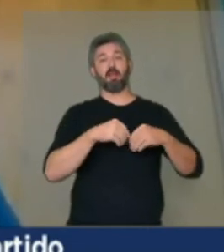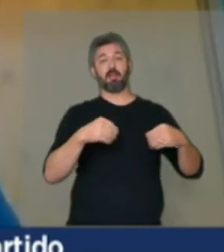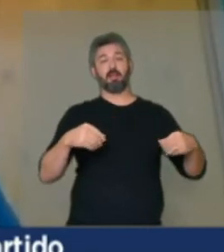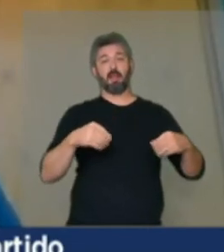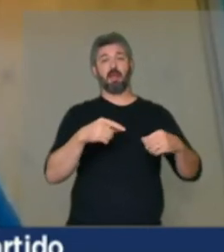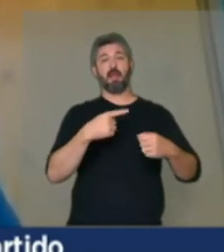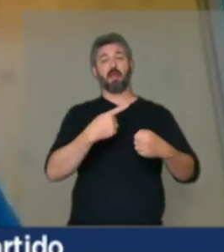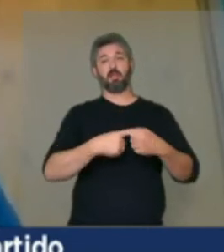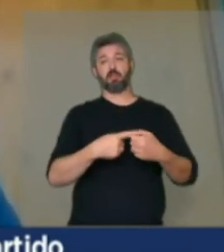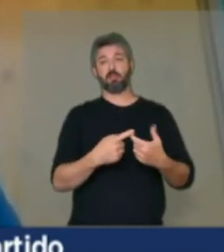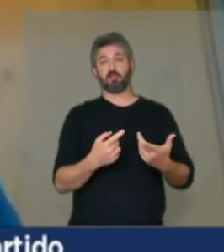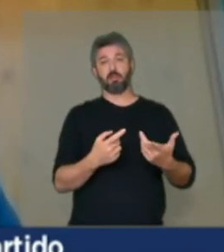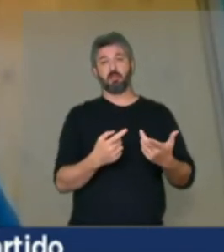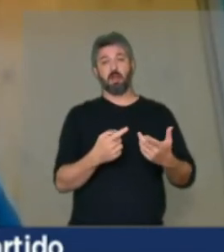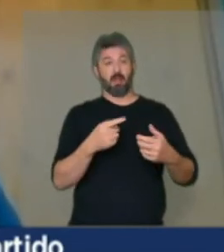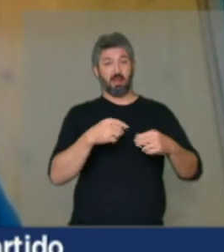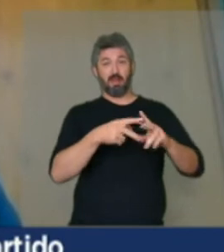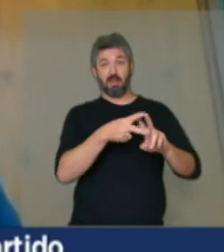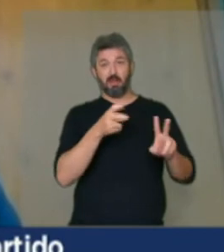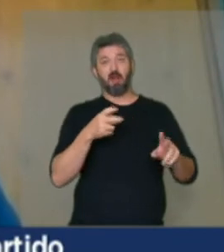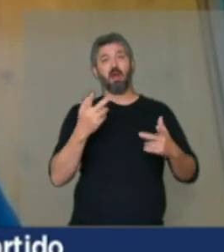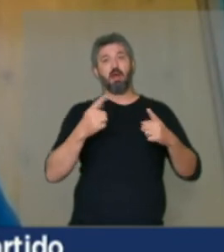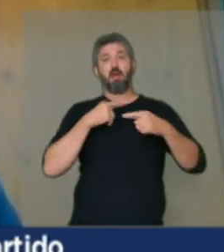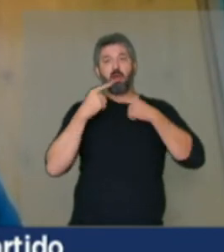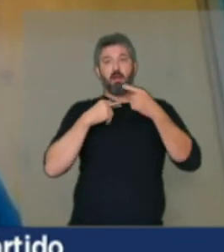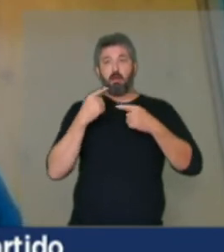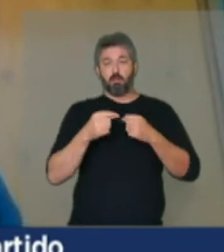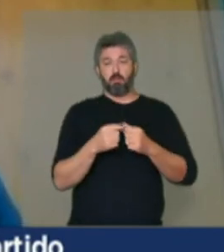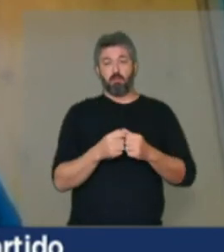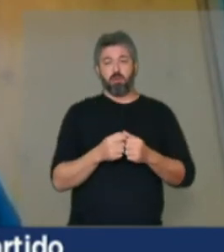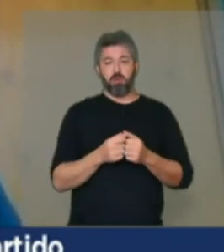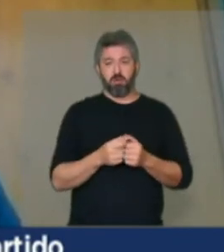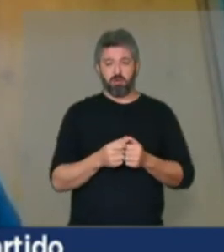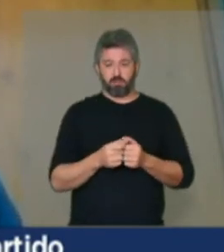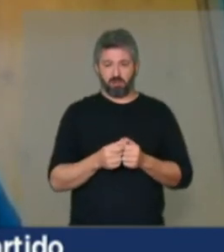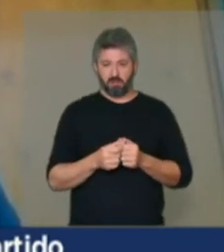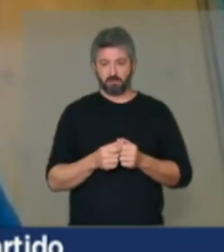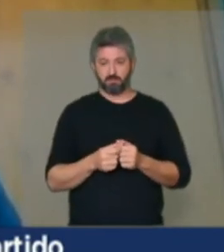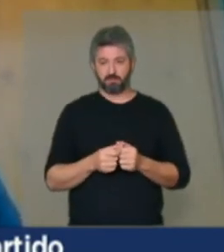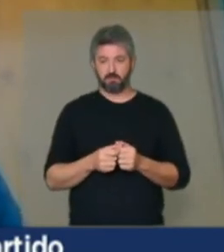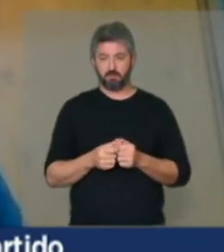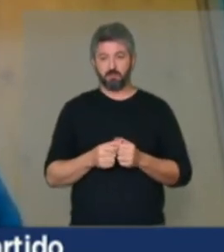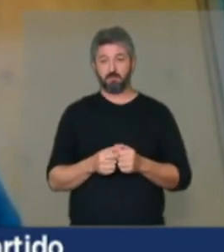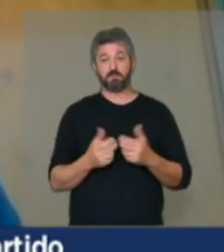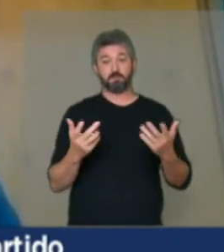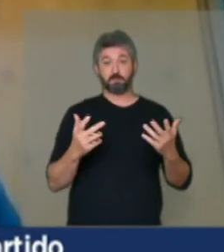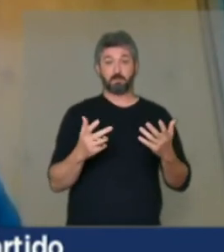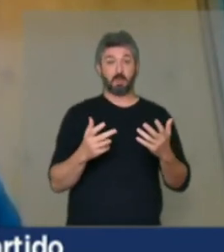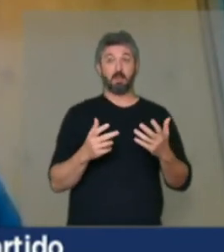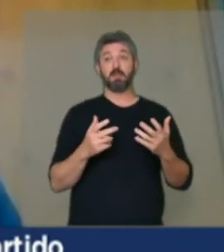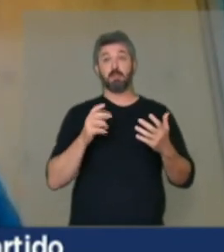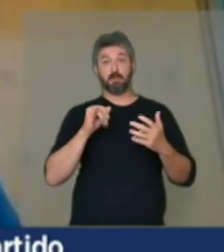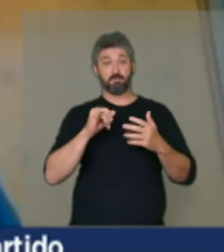QUESTÃO. A QUESTÃO NÃO ERA NEM O MUNICÍPIO, MAS SE A EXISTIA O CONFLITO QUE FOI LEVADO AO QUESTIONAMENTO DESSA SEDE ESTÁ DENTRO DO LIMITE DAS TERRAS INDÍGENAS. E